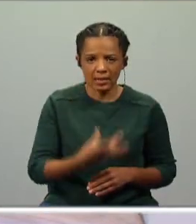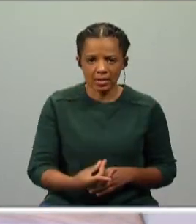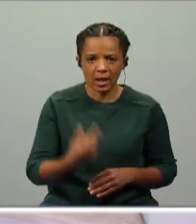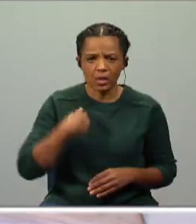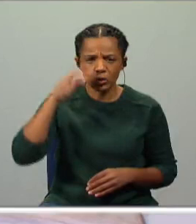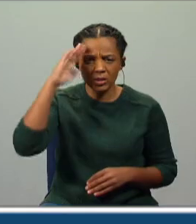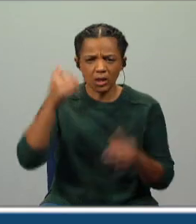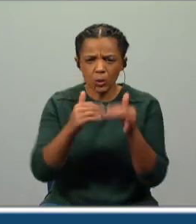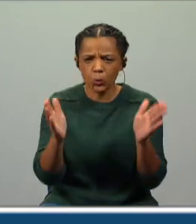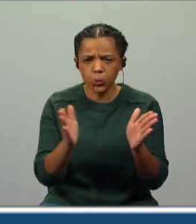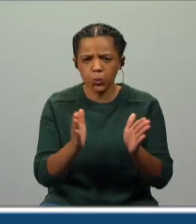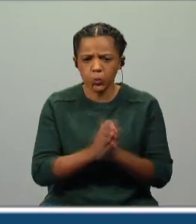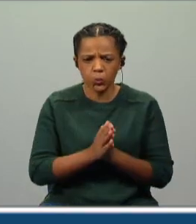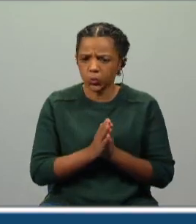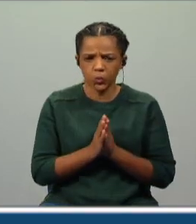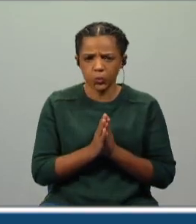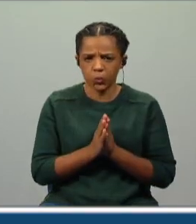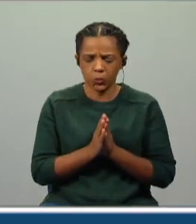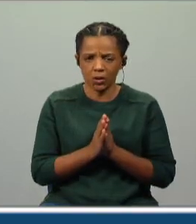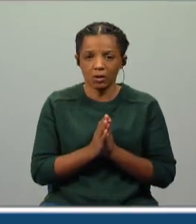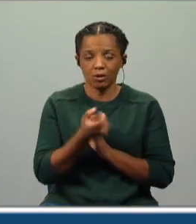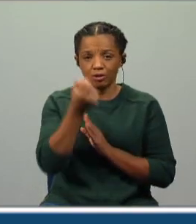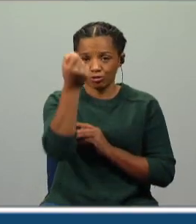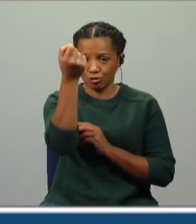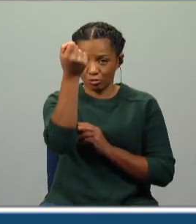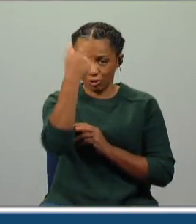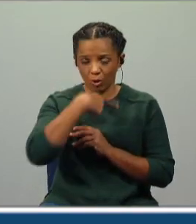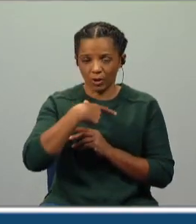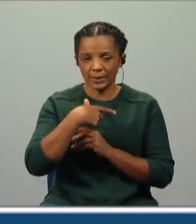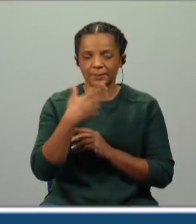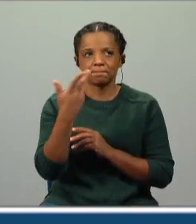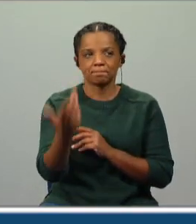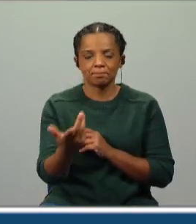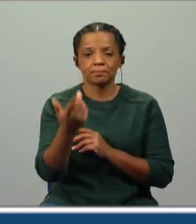Esta história é uma história de um menino